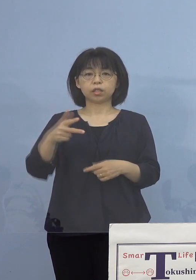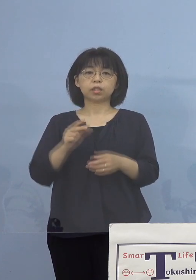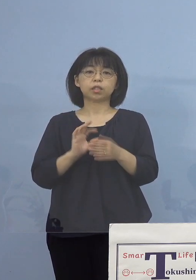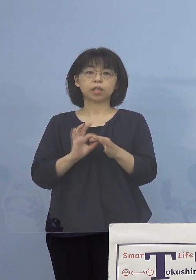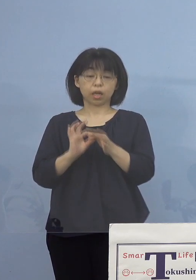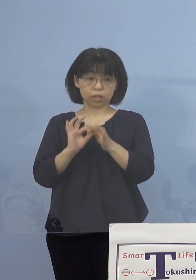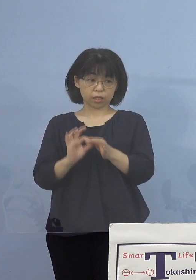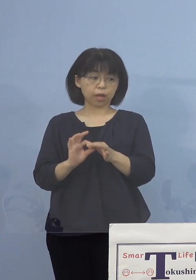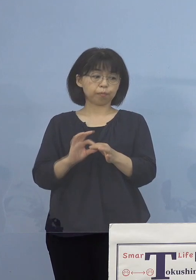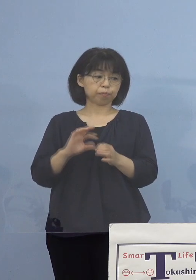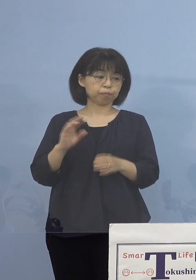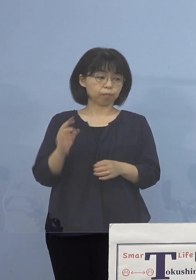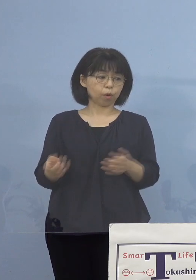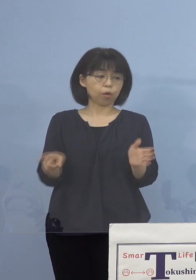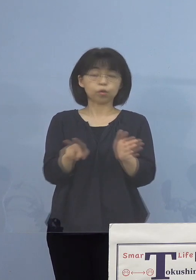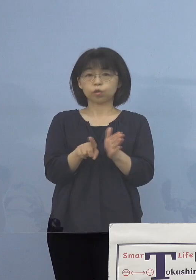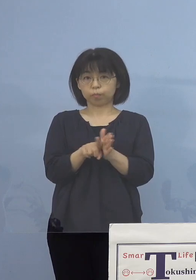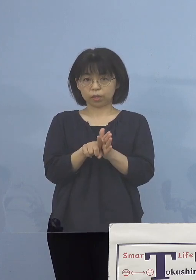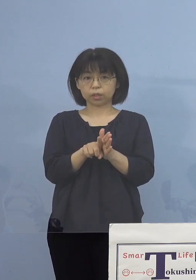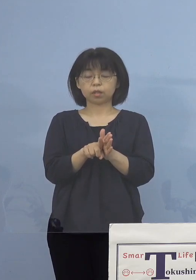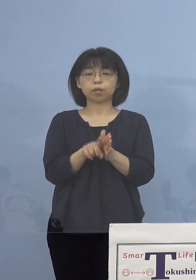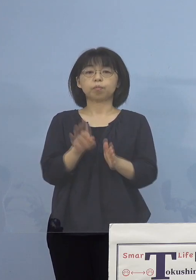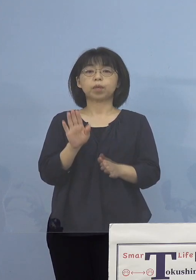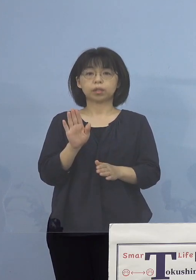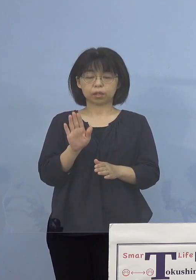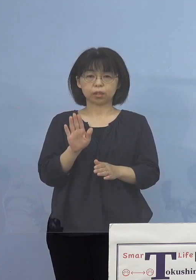本日から関連クラスターと呼ばせていただきますが